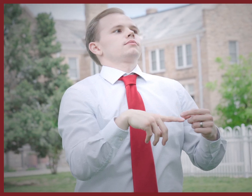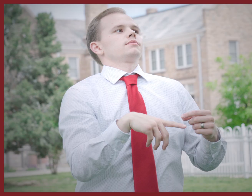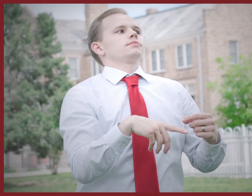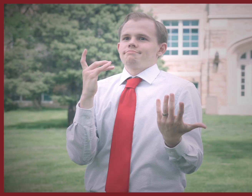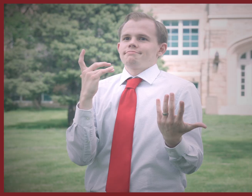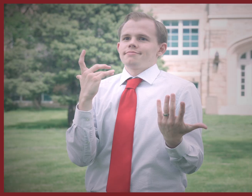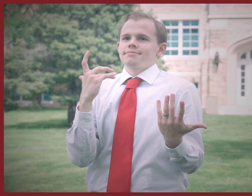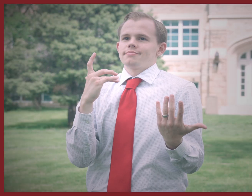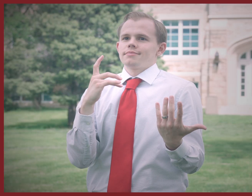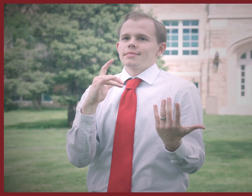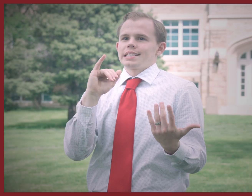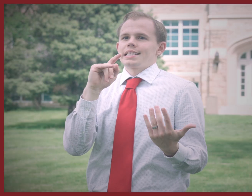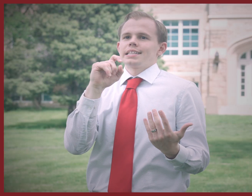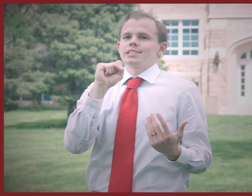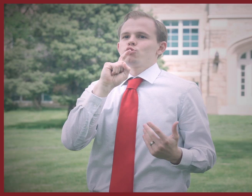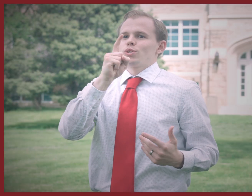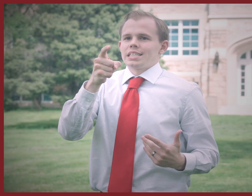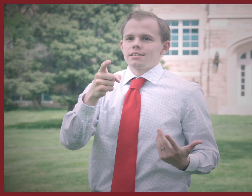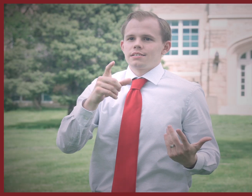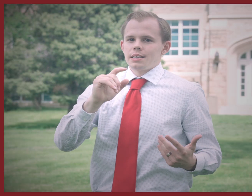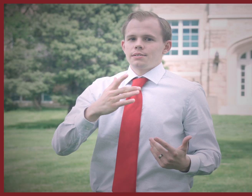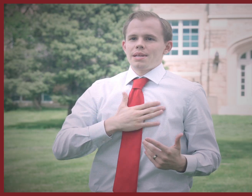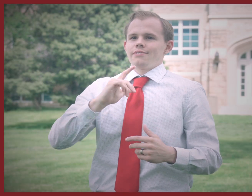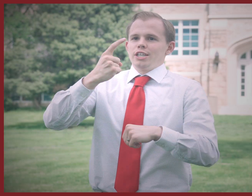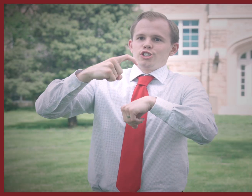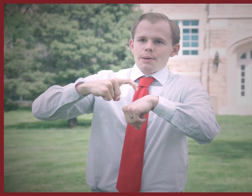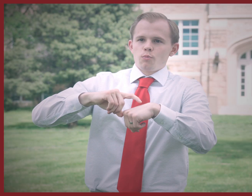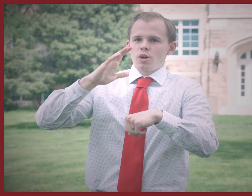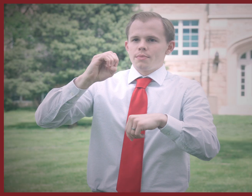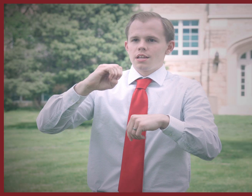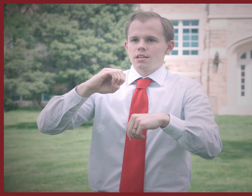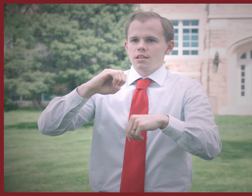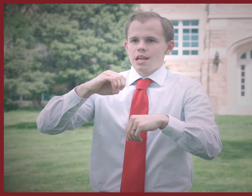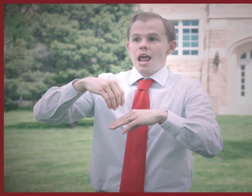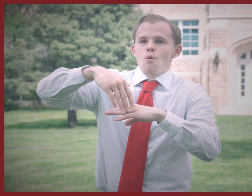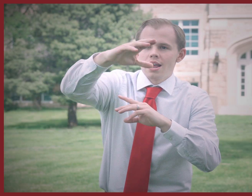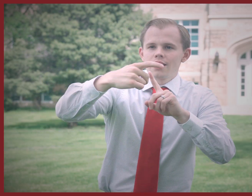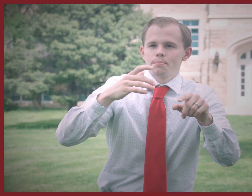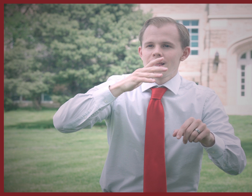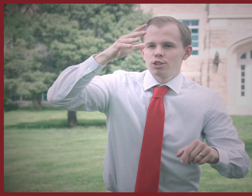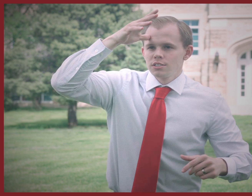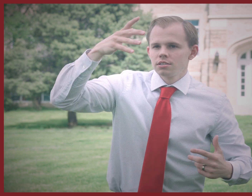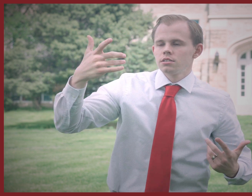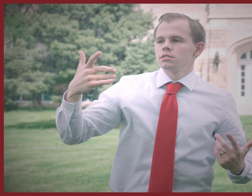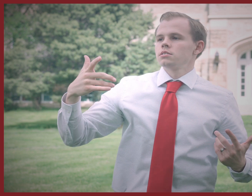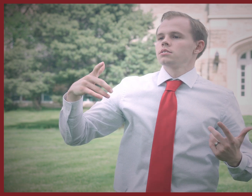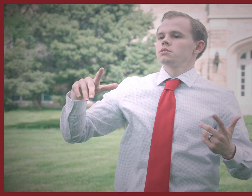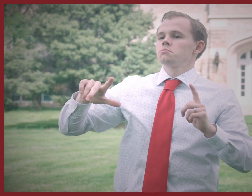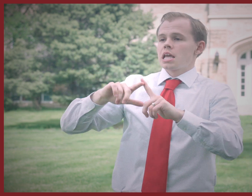llorar, pues, fue muy real. Fue la primera vez que estuve lejos de mis padres.